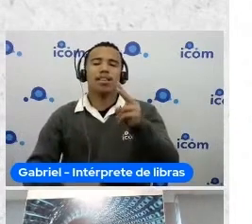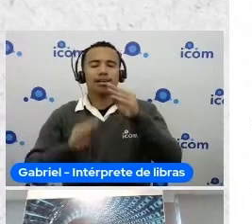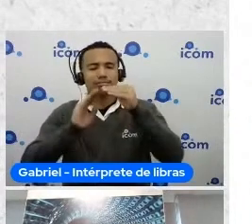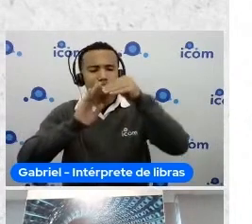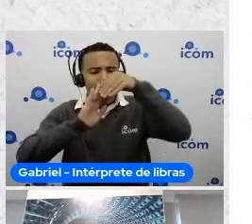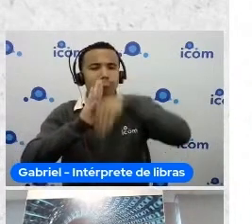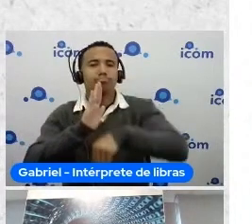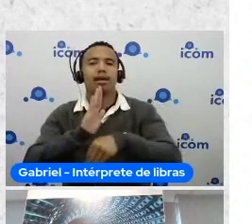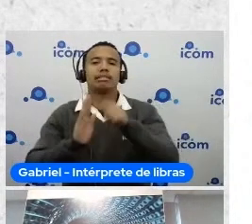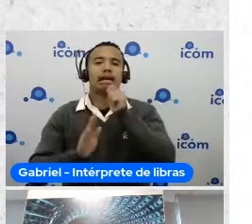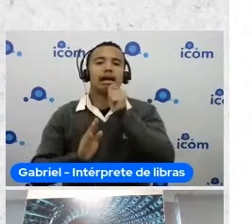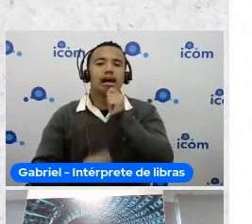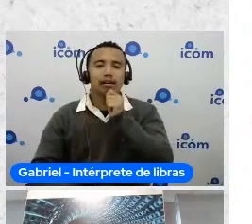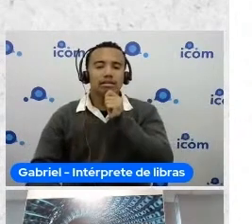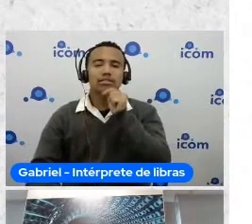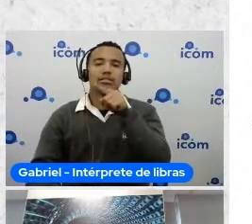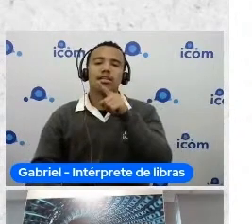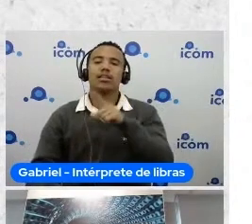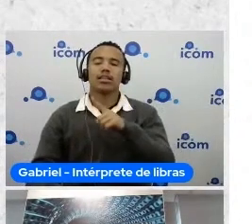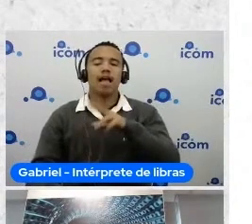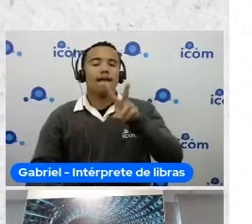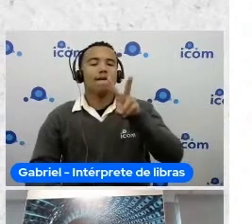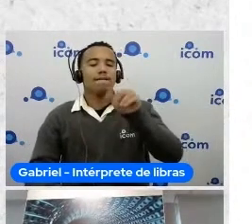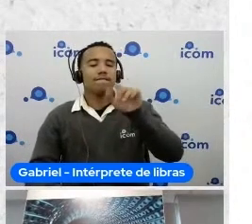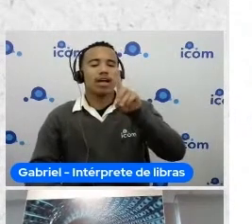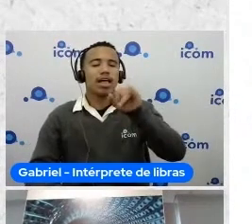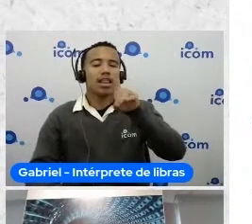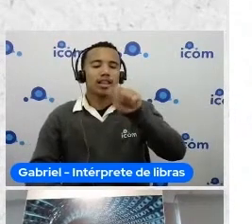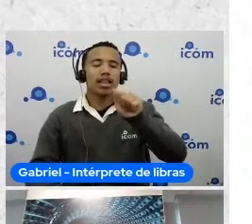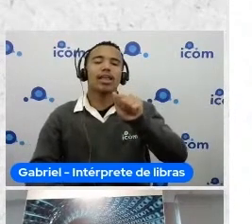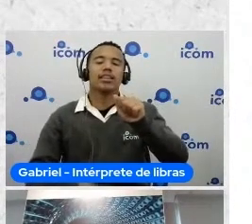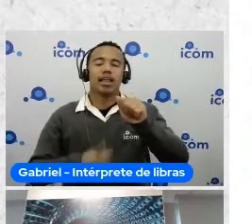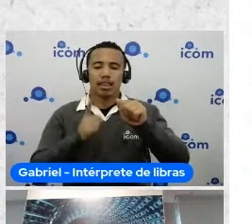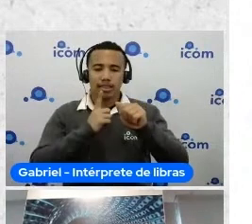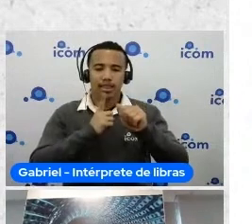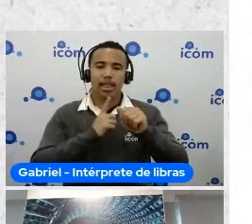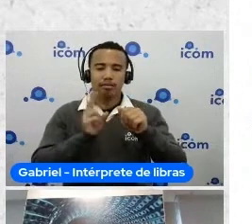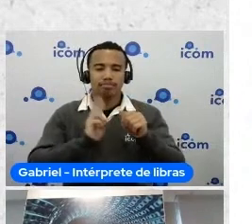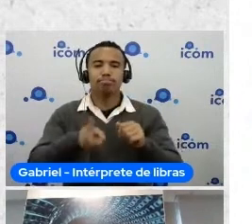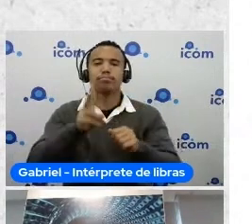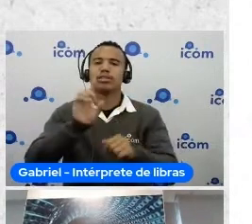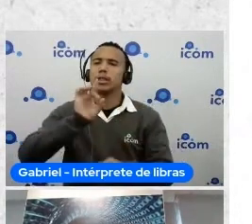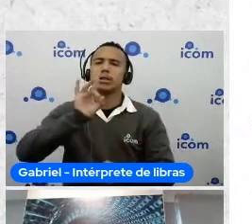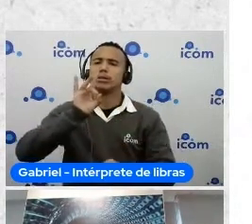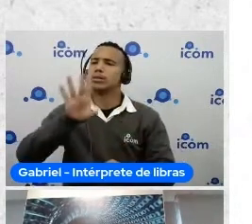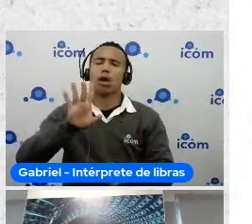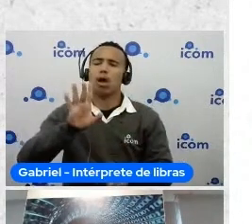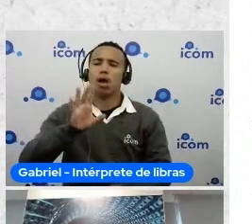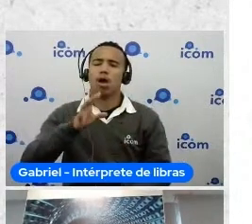então, o que valida a eficiência do processo de repotenciamento não só no aspecto visual